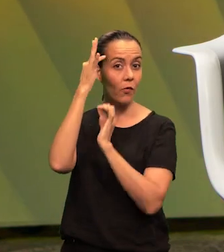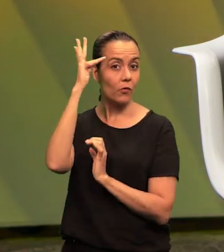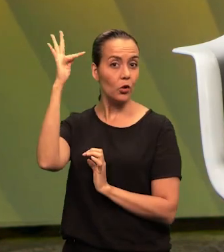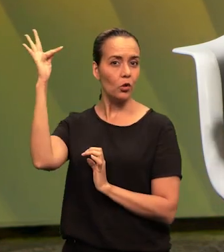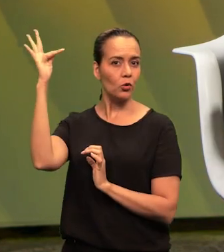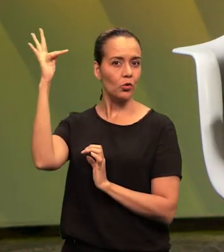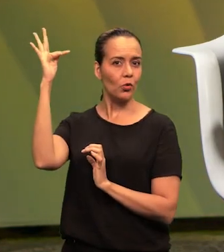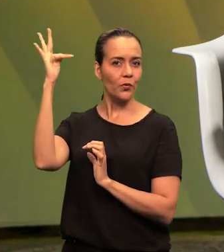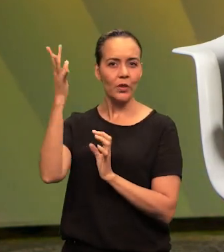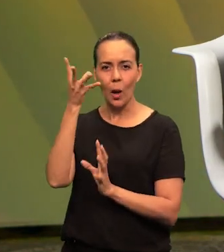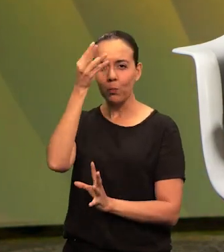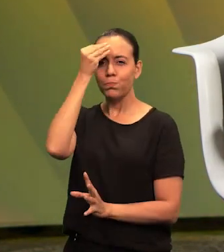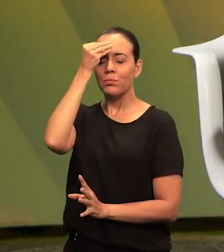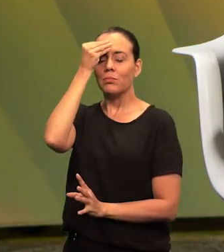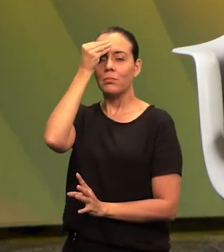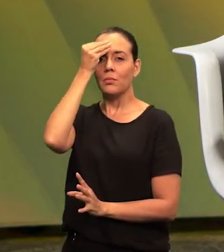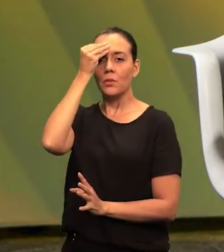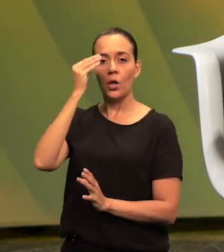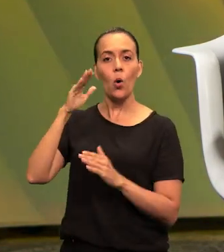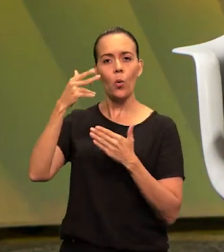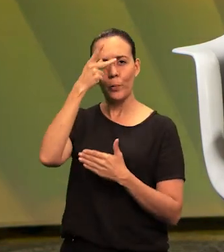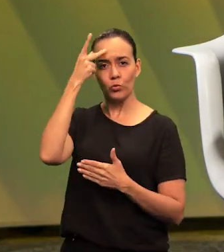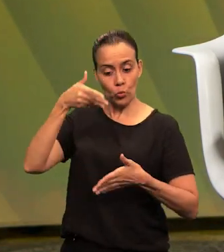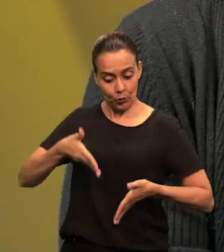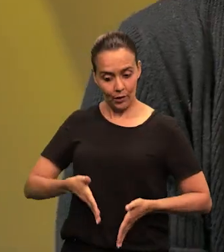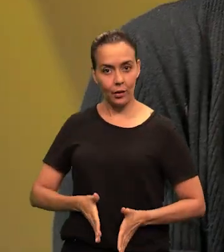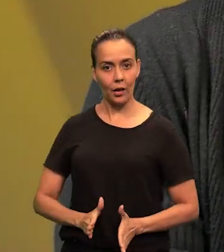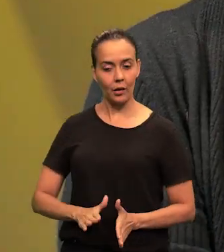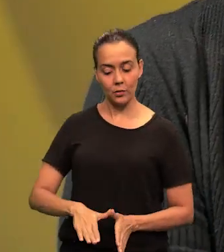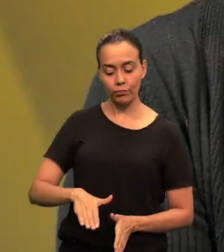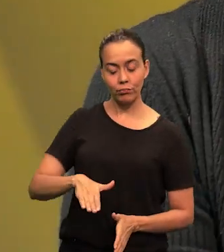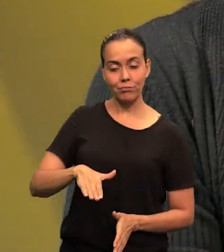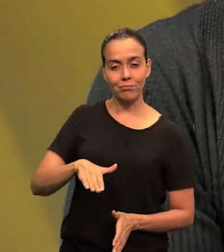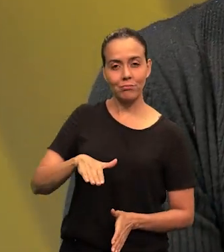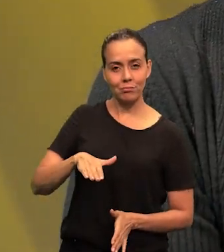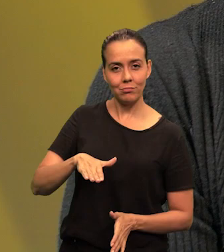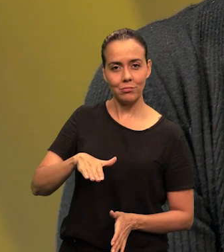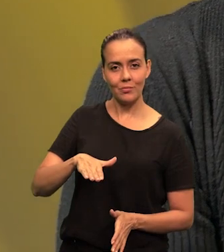pela filosofia no seu nascimento. Então, a história da filosofia